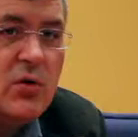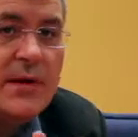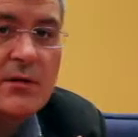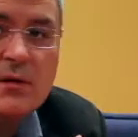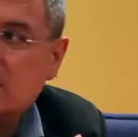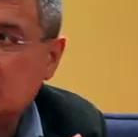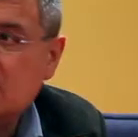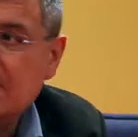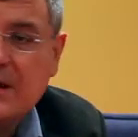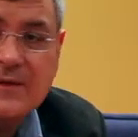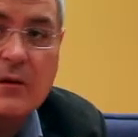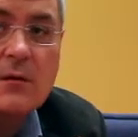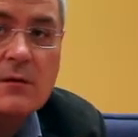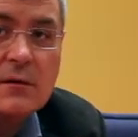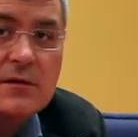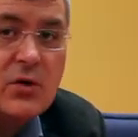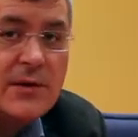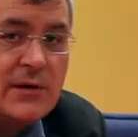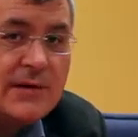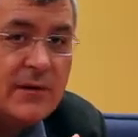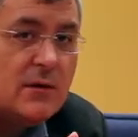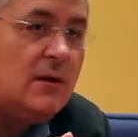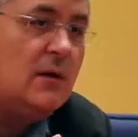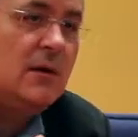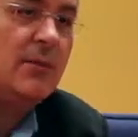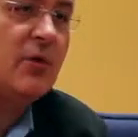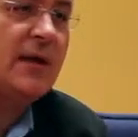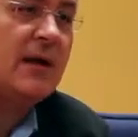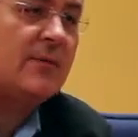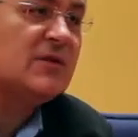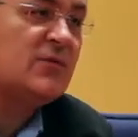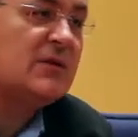objeto de grabación, y son objetos de grabación porque queremos después